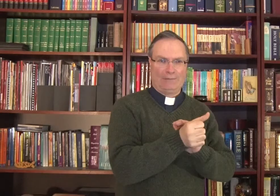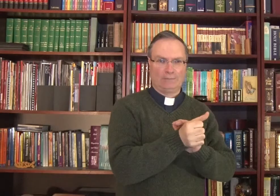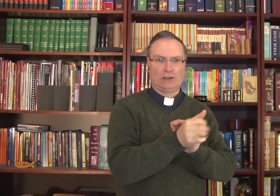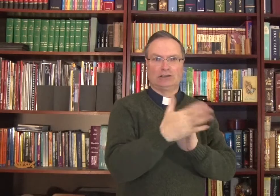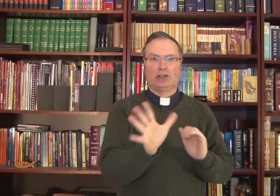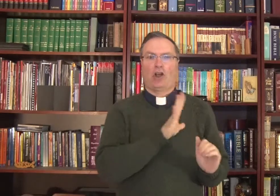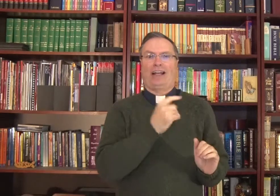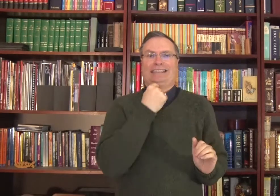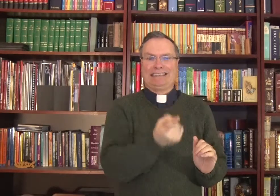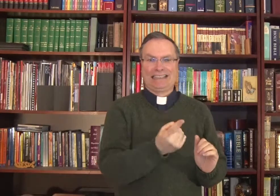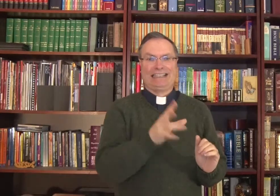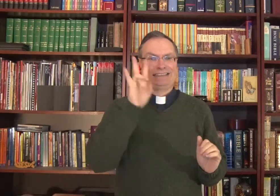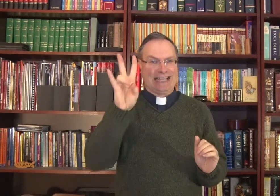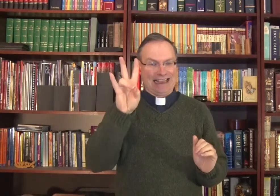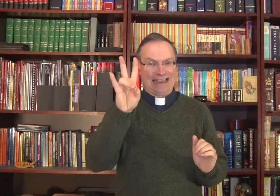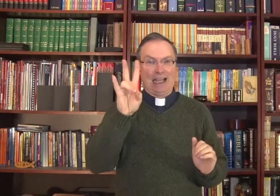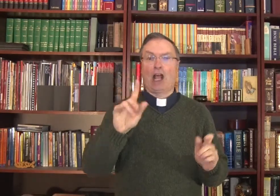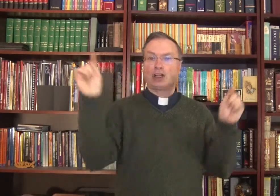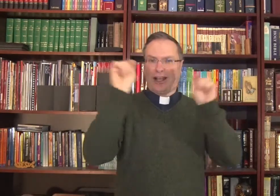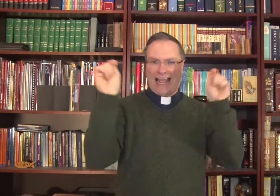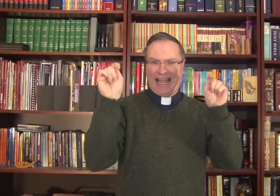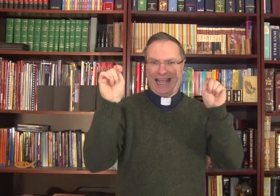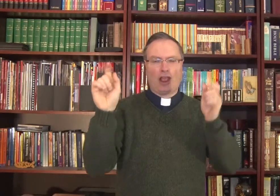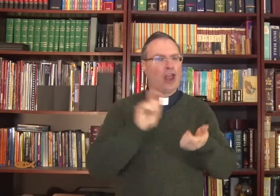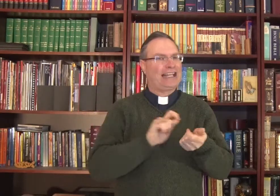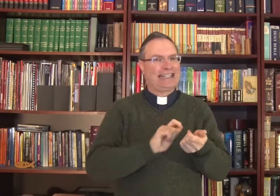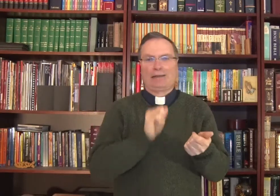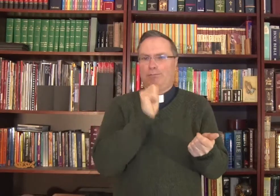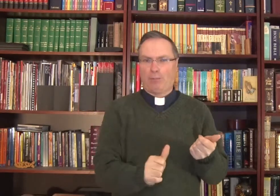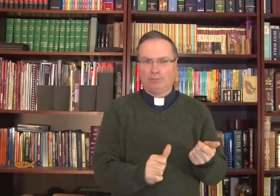ce qu’ont dit les sept tonnerres, ne l’écris pas.»